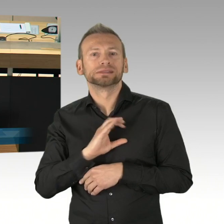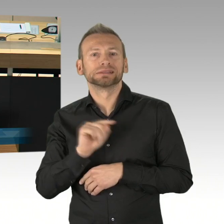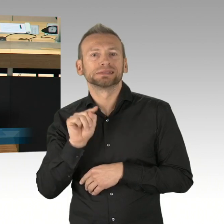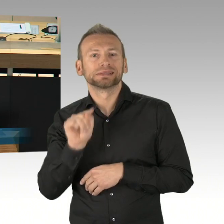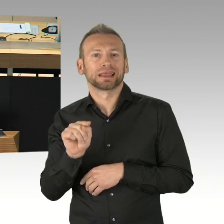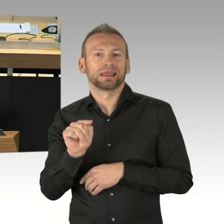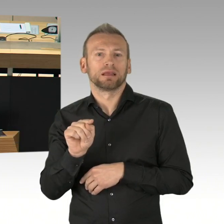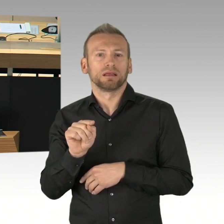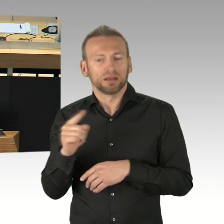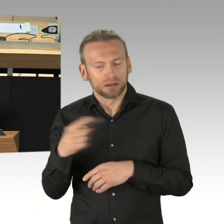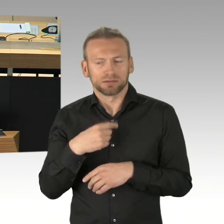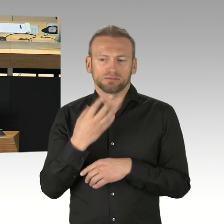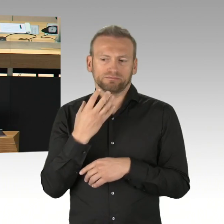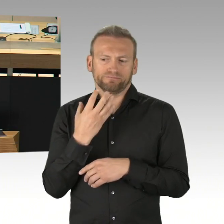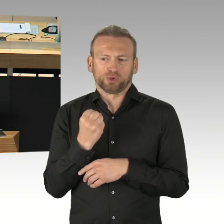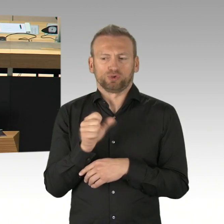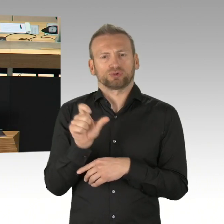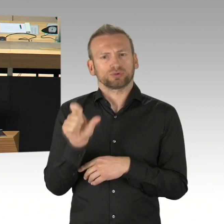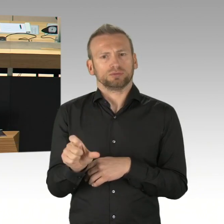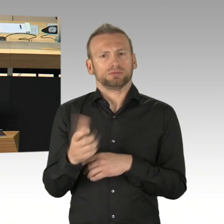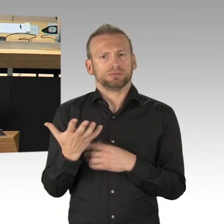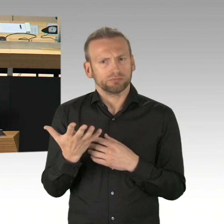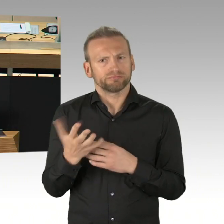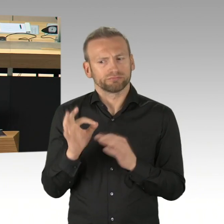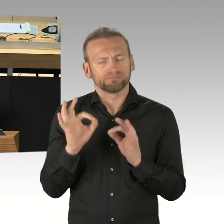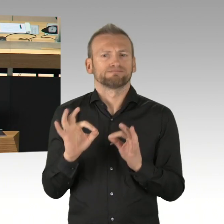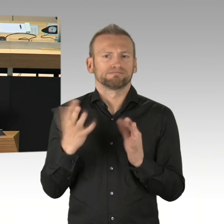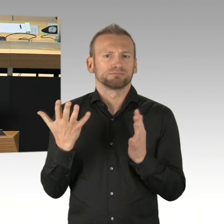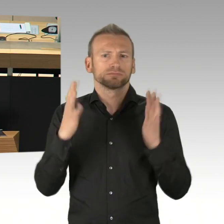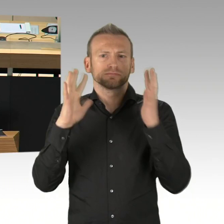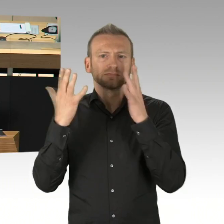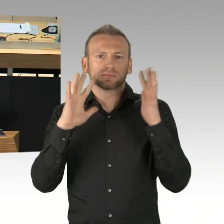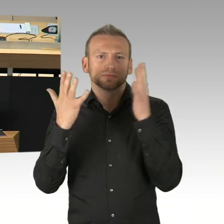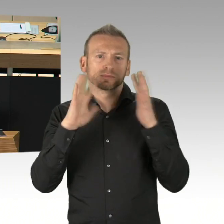über welche Investitionen reden wir in Berlin? Weil, wenn über Investitionen geredet wird,